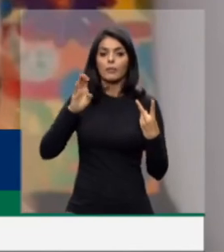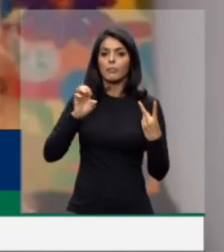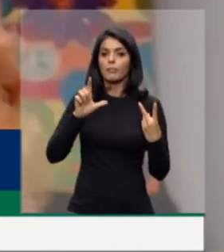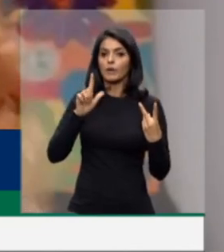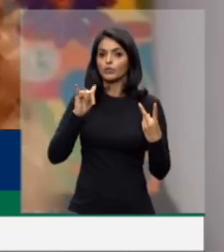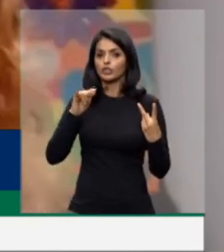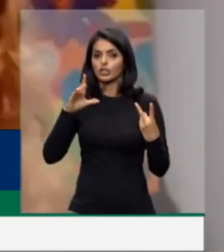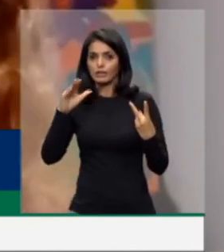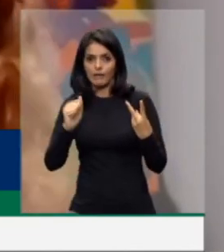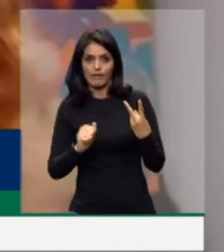TEMOS QUE TER TODAS AS OUTRAS VACINAS, TODAS AS VACINAS, DA